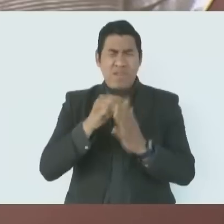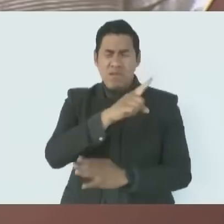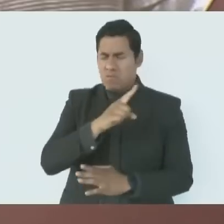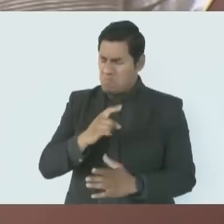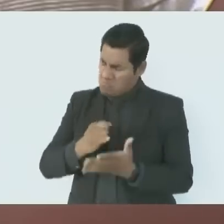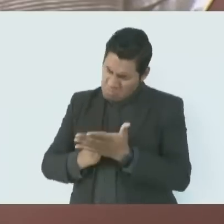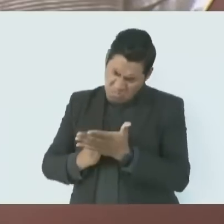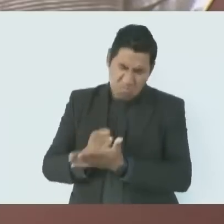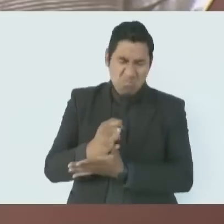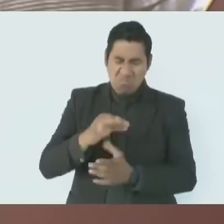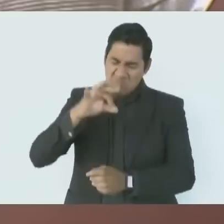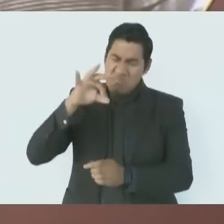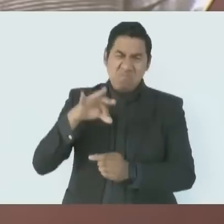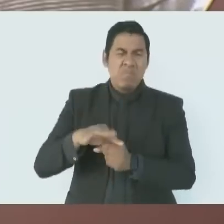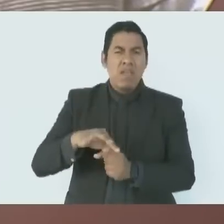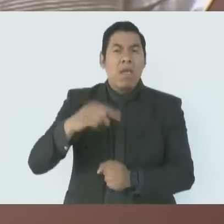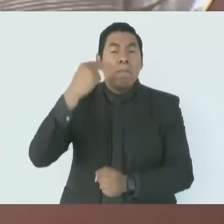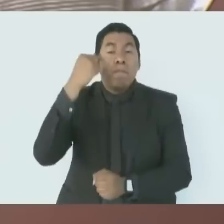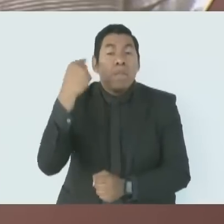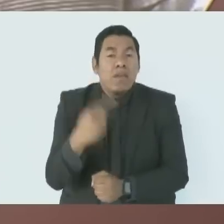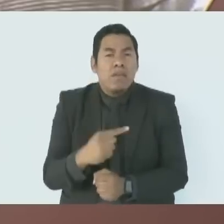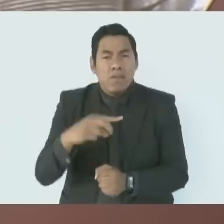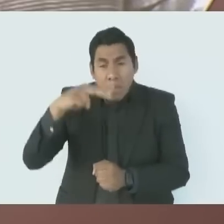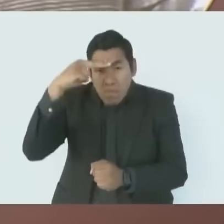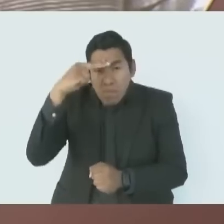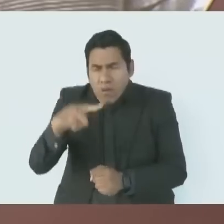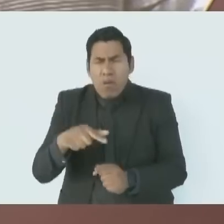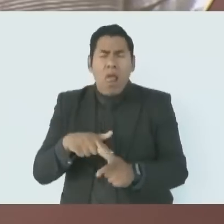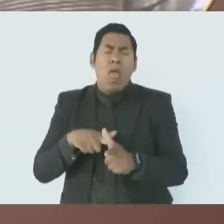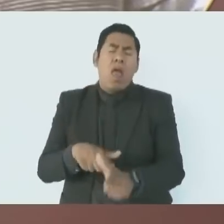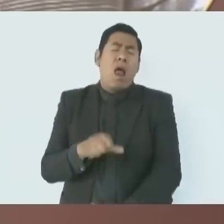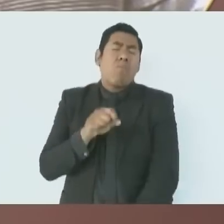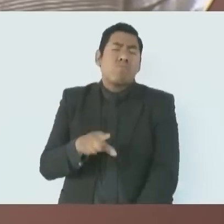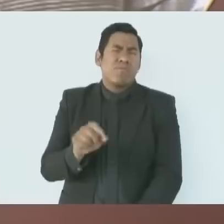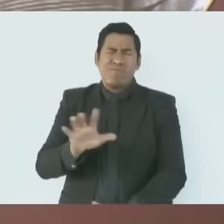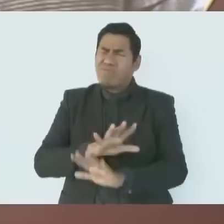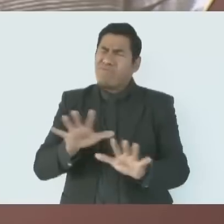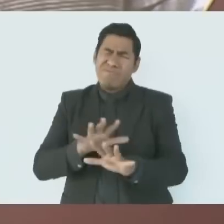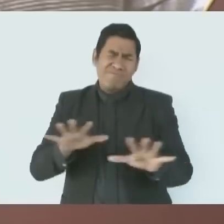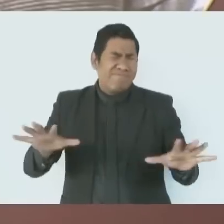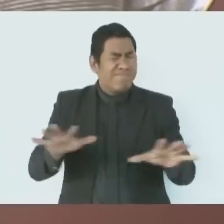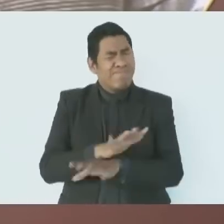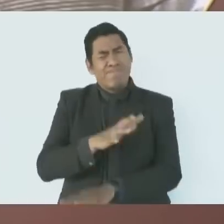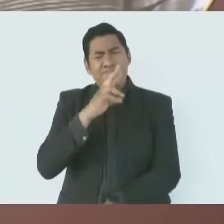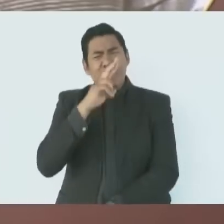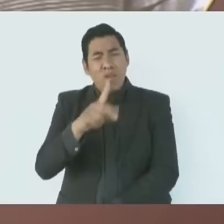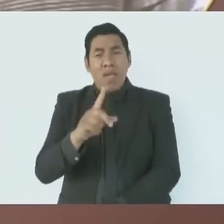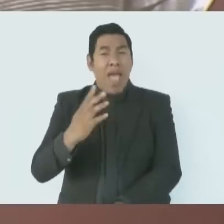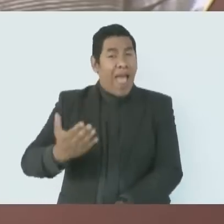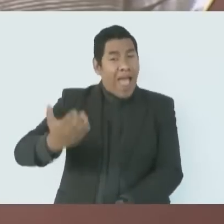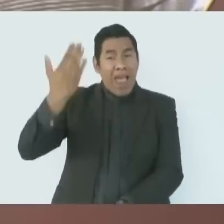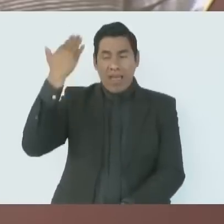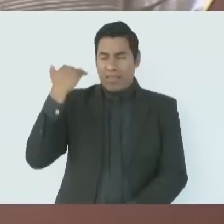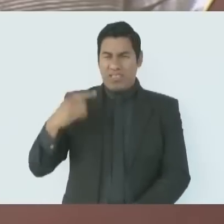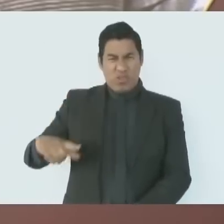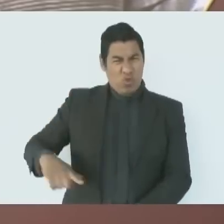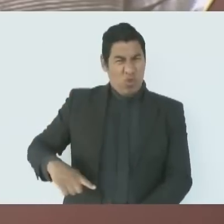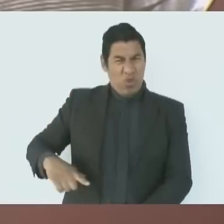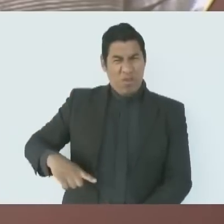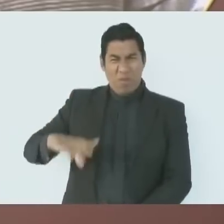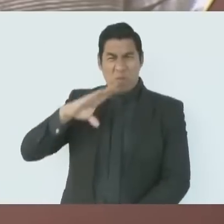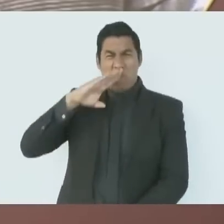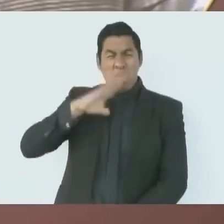cambiar la historia de México dejar atrás a los gobiernos que se dedicaban a mirar a unos cuantos